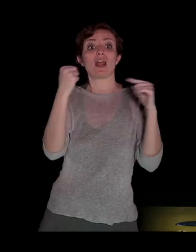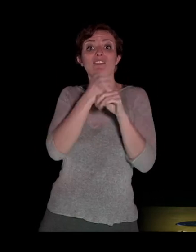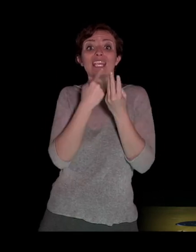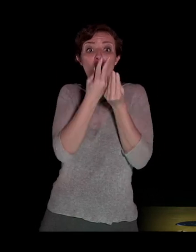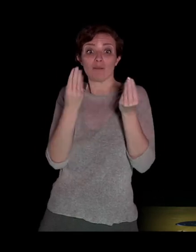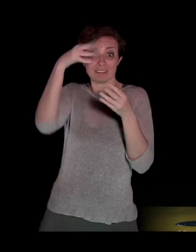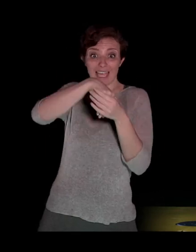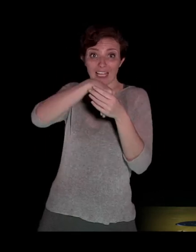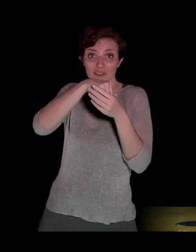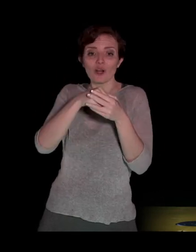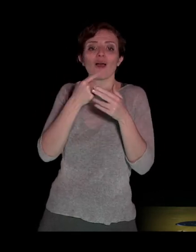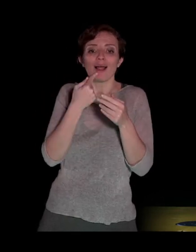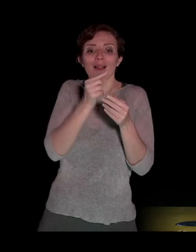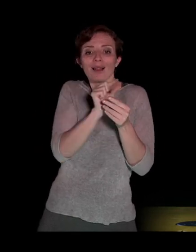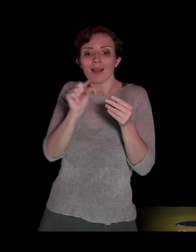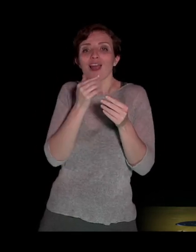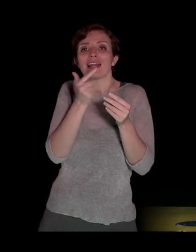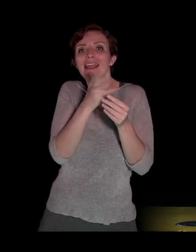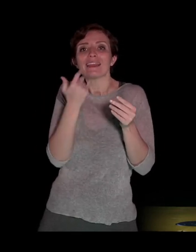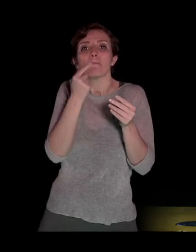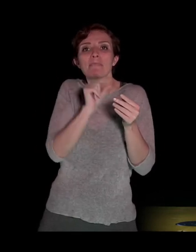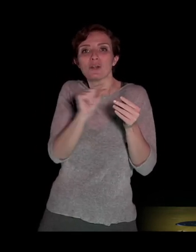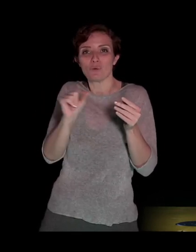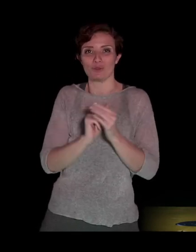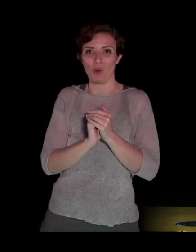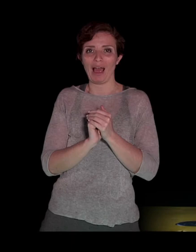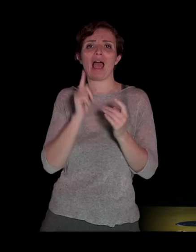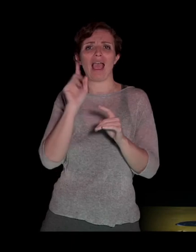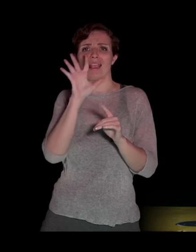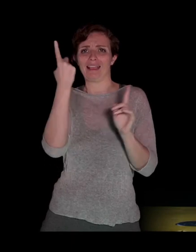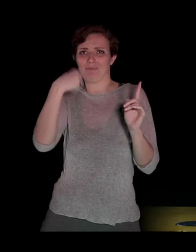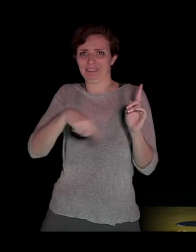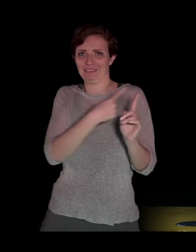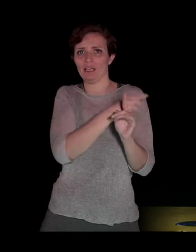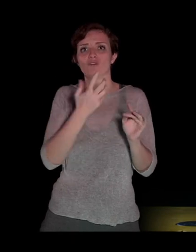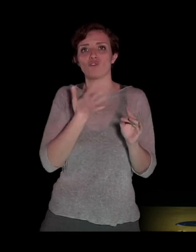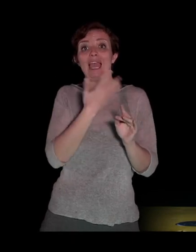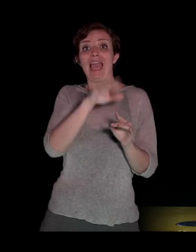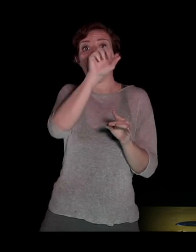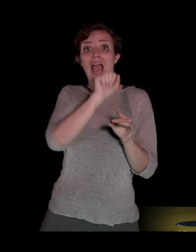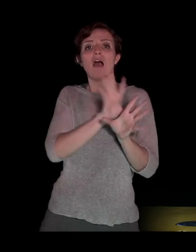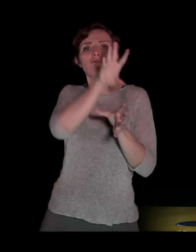si identificano con delle lettere minuscole. Ad esempio, come in questo caso: l'elemento 'a' appartiene all'insieme 'A'.